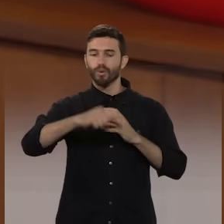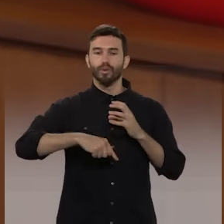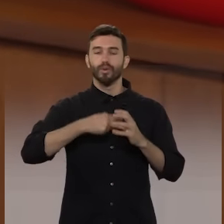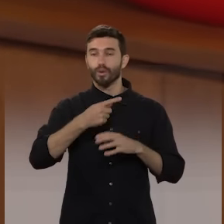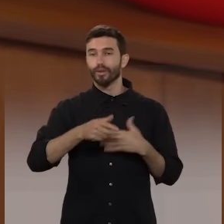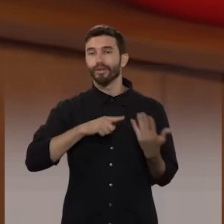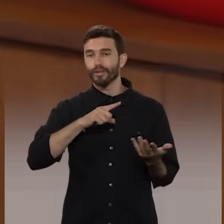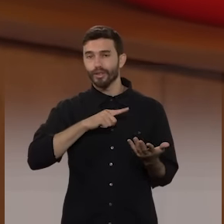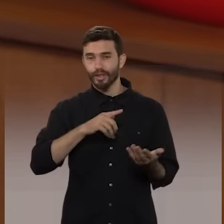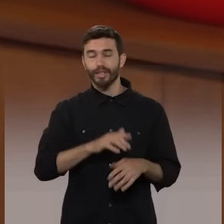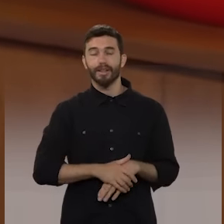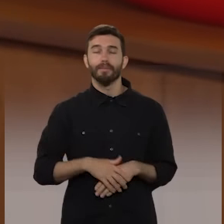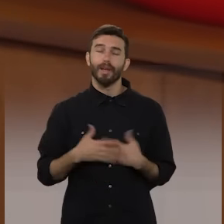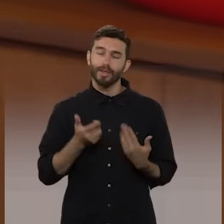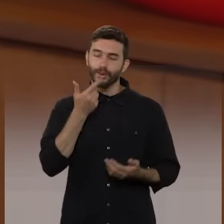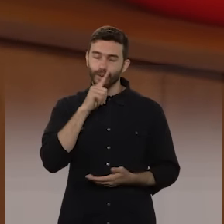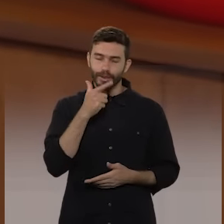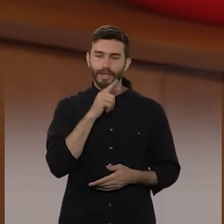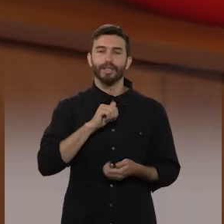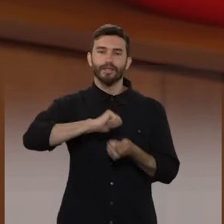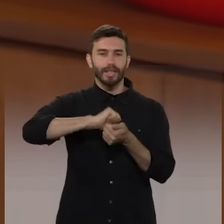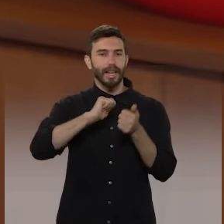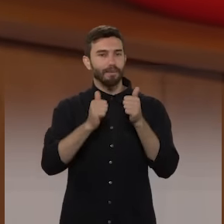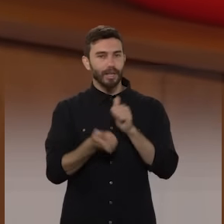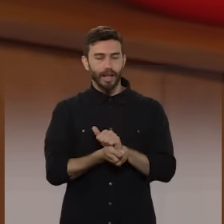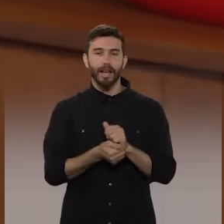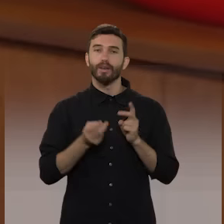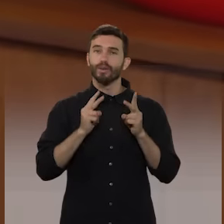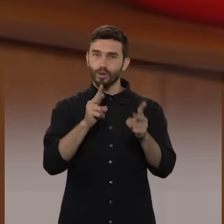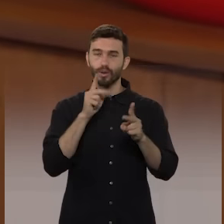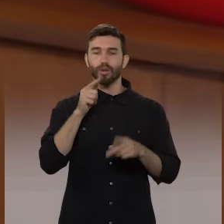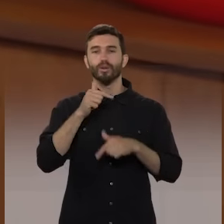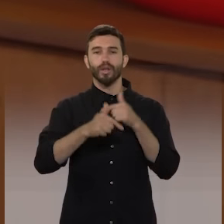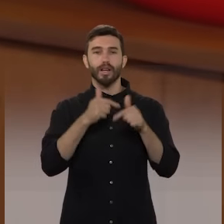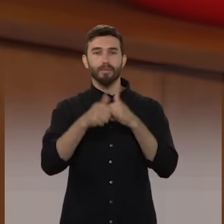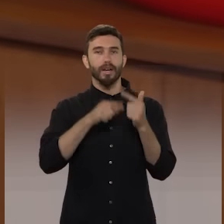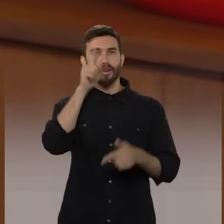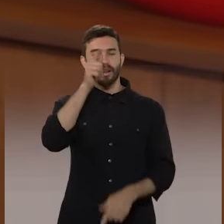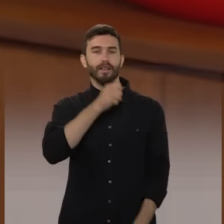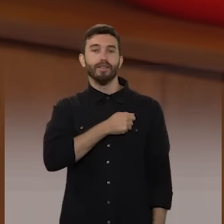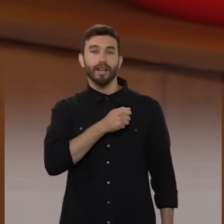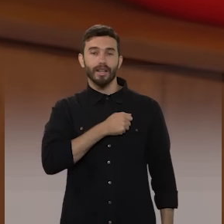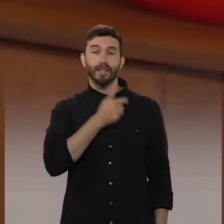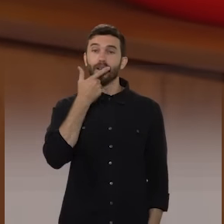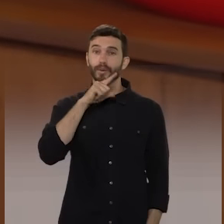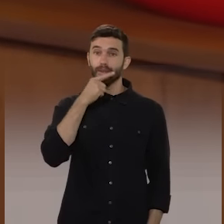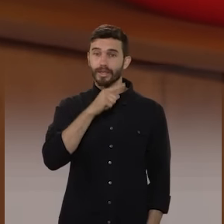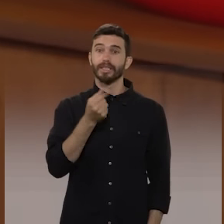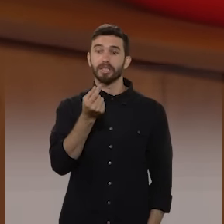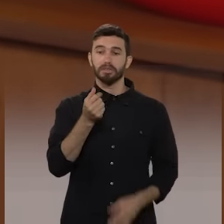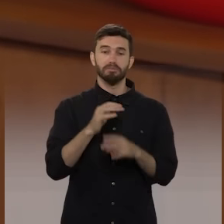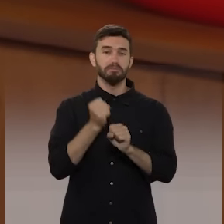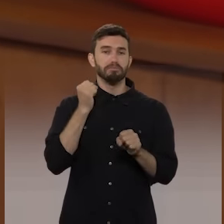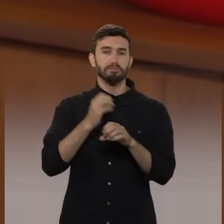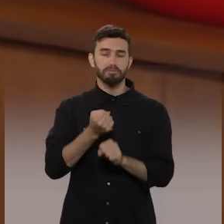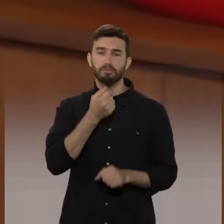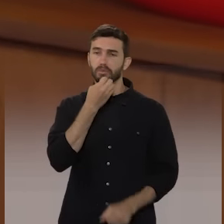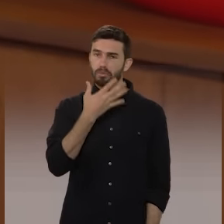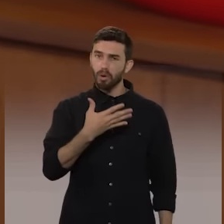nós conseguimos conviver com isso e conseguimos avançar com a operação no Canadá, fazendo com que o projeto fosse rentável desde o primeiro ano, fazendo com que nós tivéssemos a fábrica